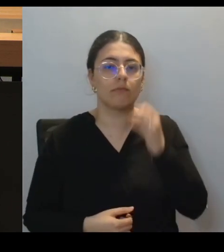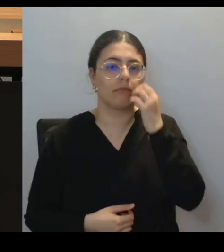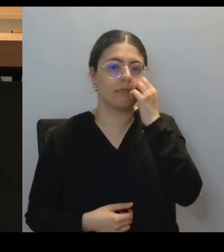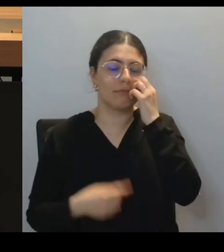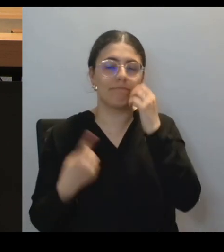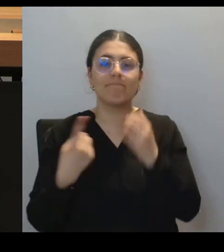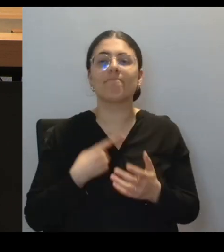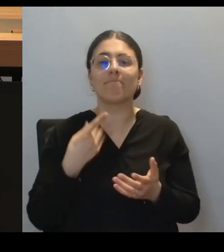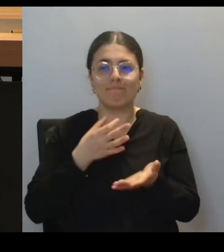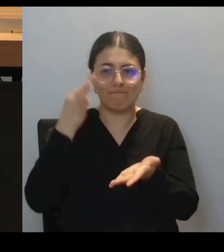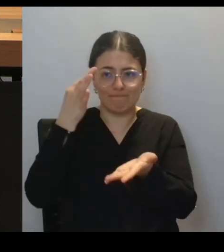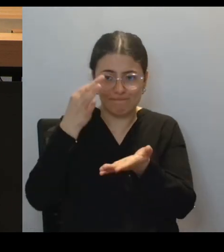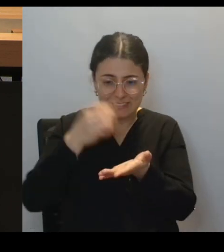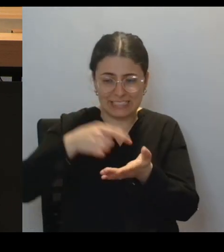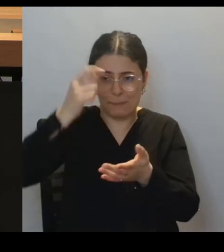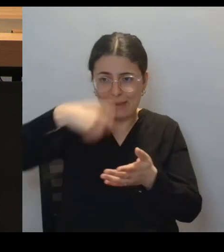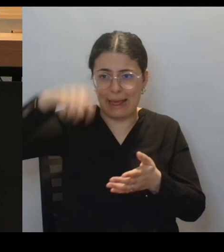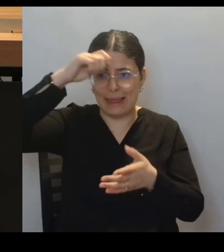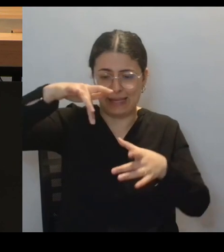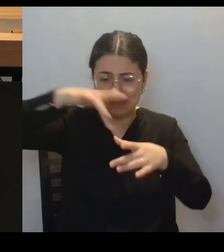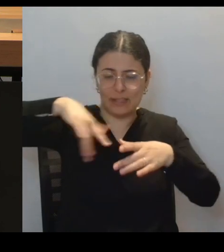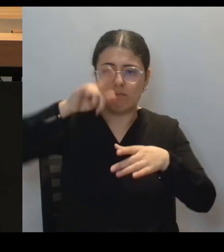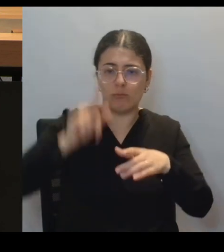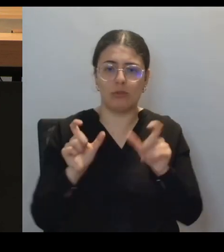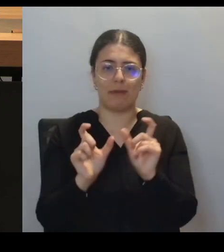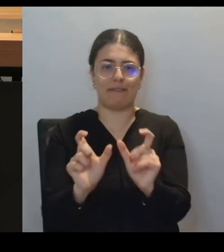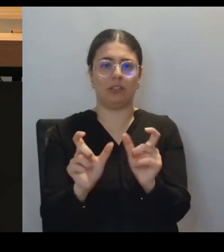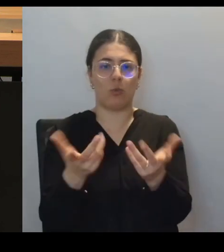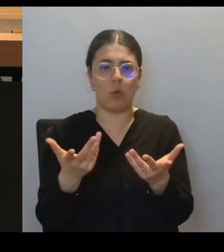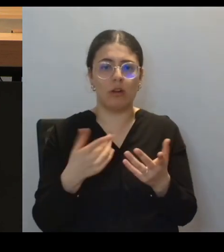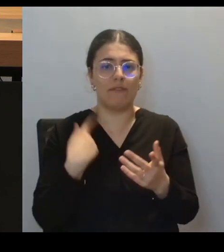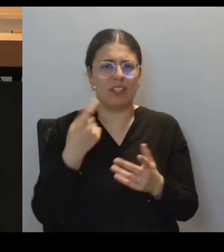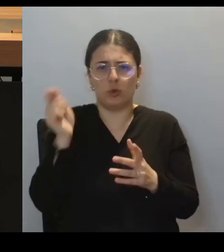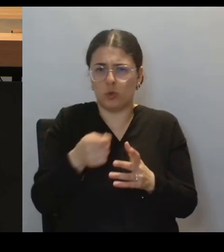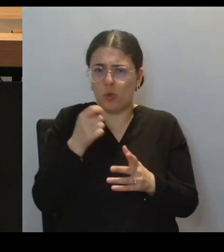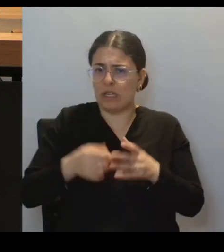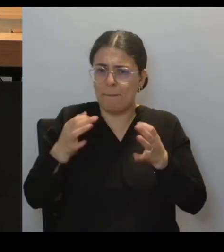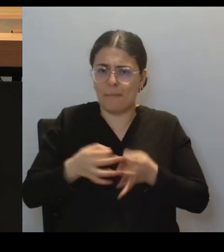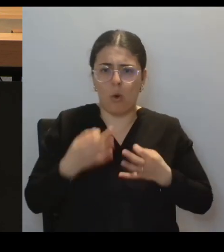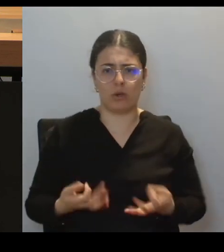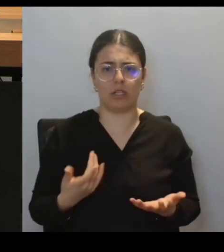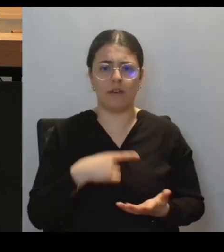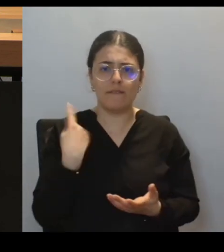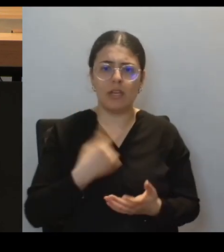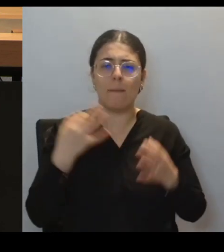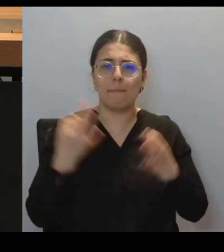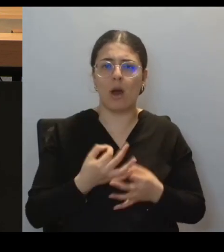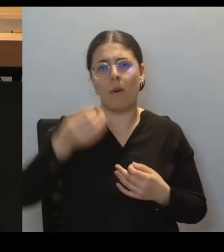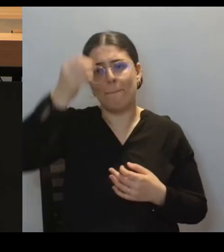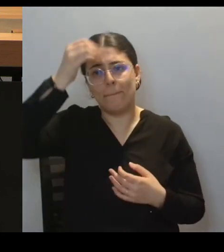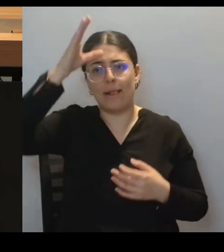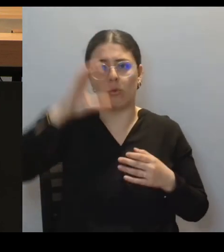Studie, Wir brauchen gute und faire Bildungschancen, gute Bildungsprogramme die Kinder und Jugendliche